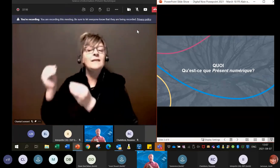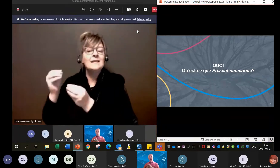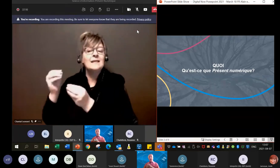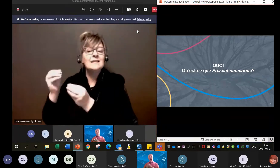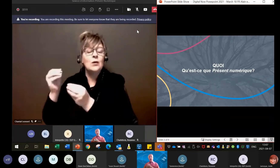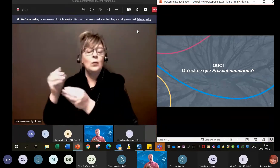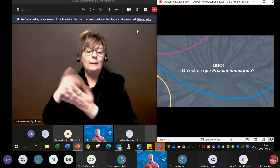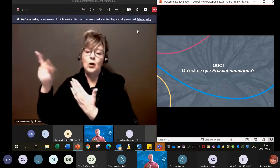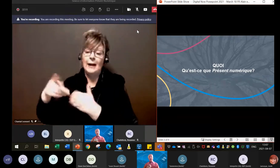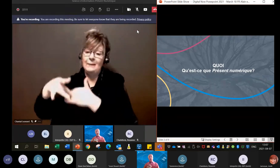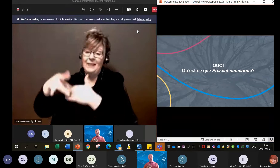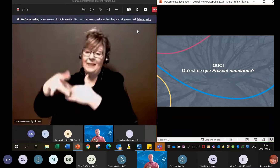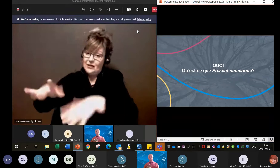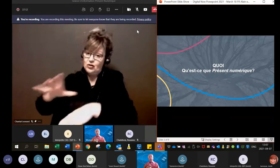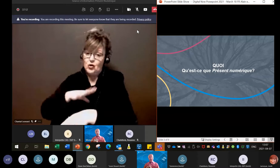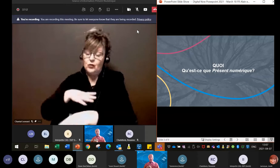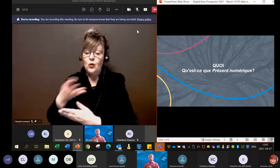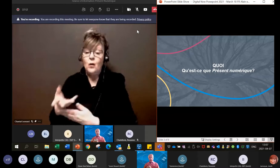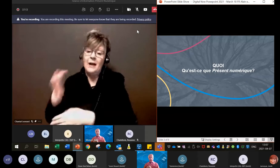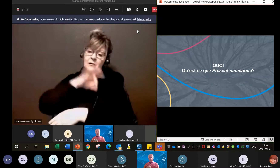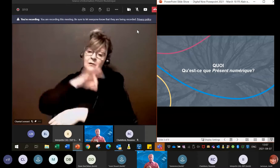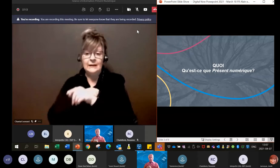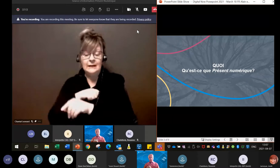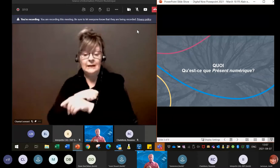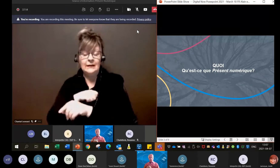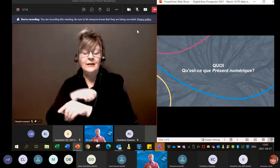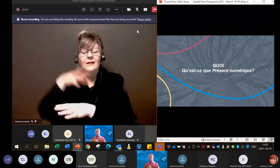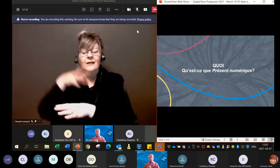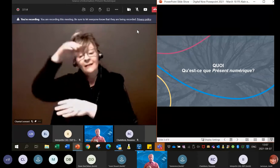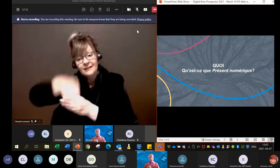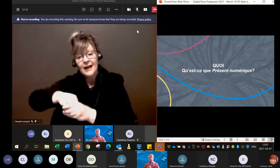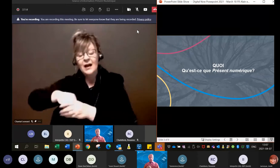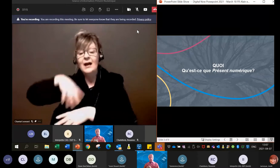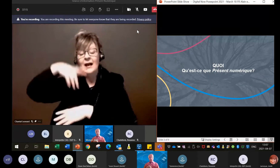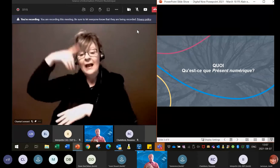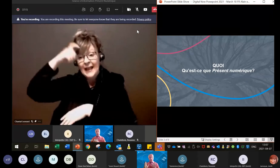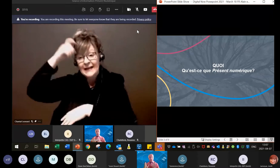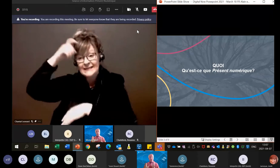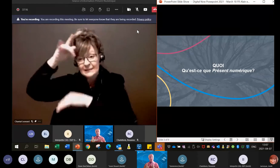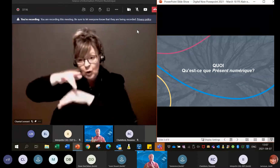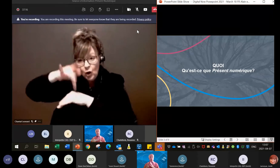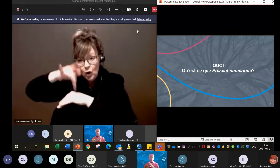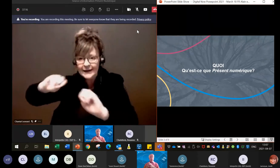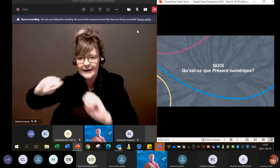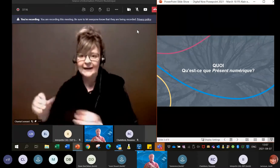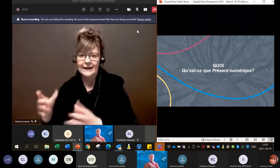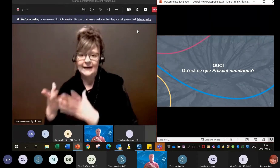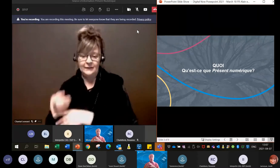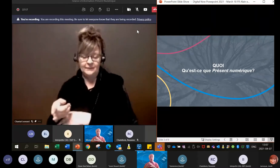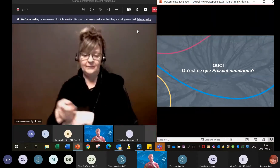dans Explorer est créer.